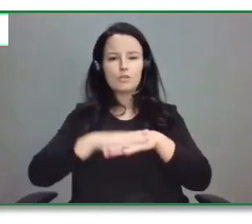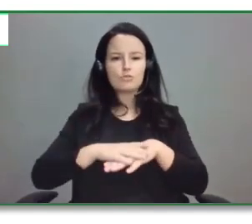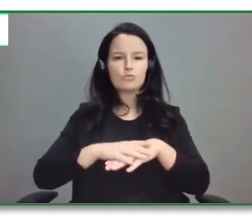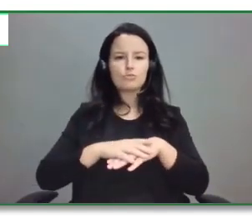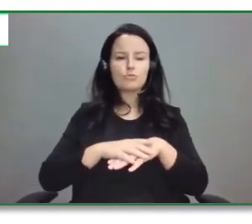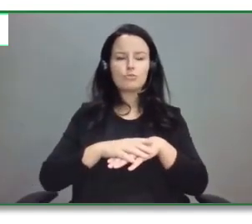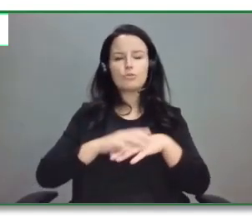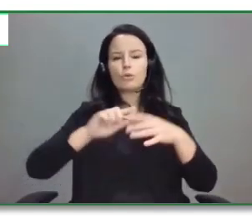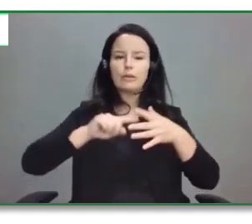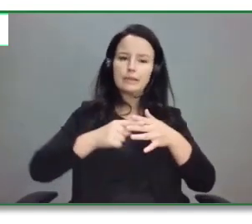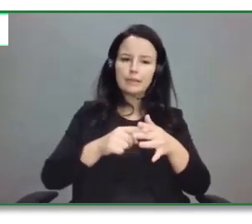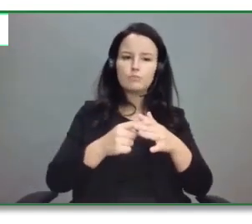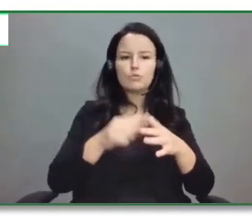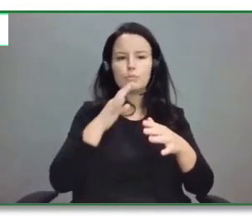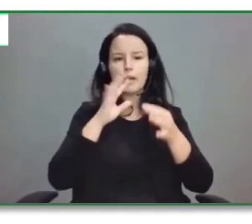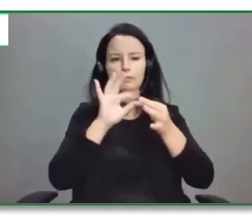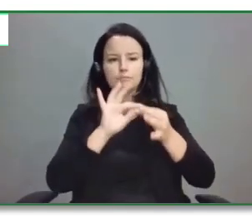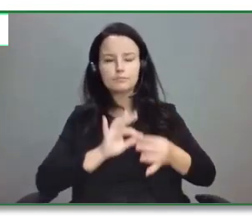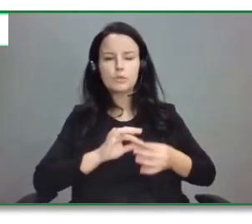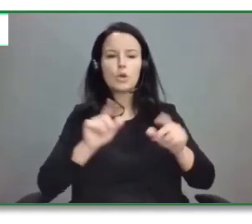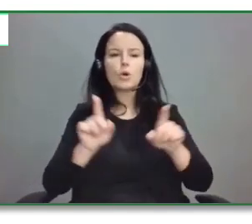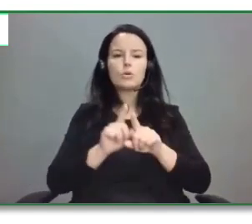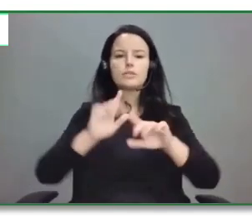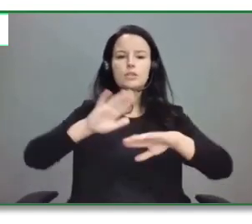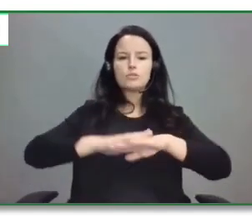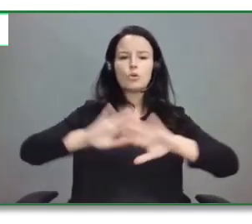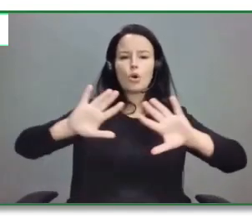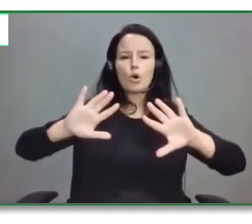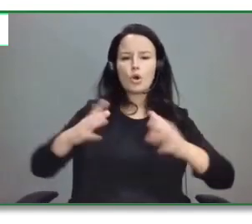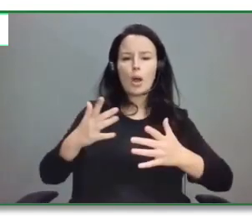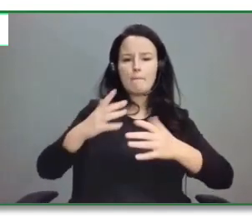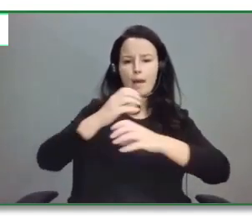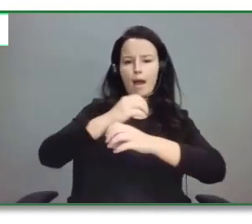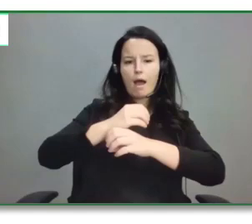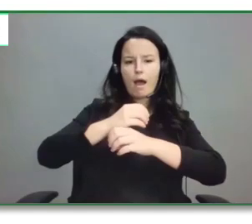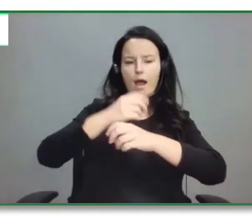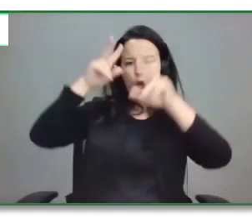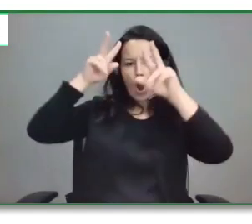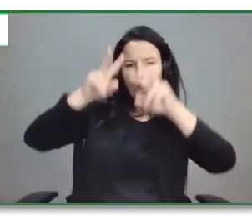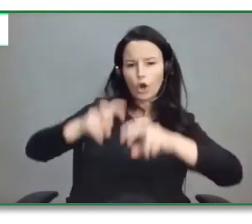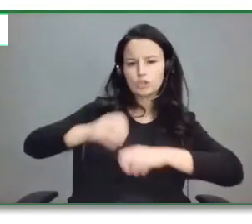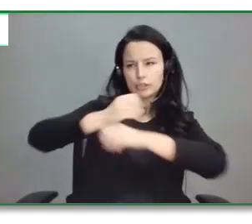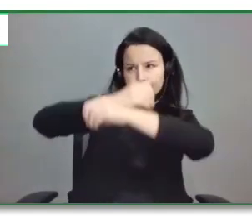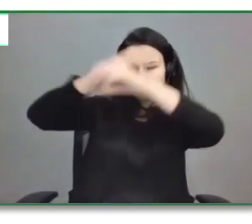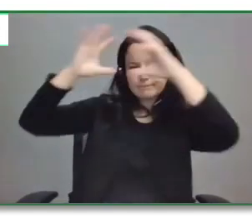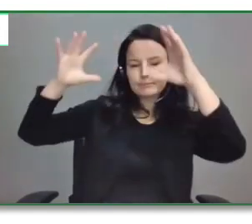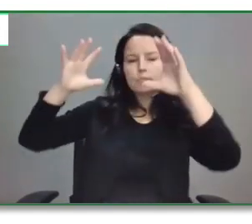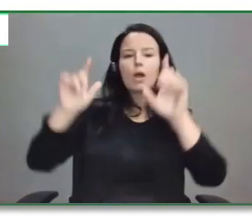méthodologie avec la conception de la recherche et les résultats obtenus après